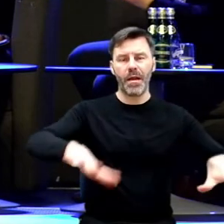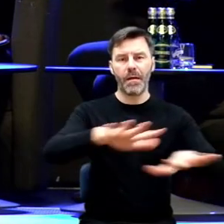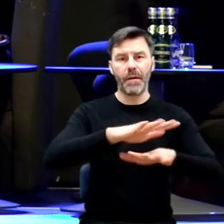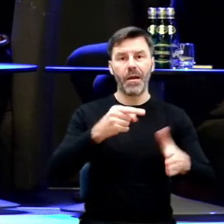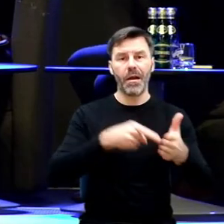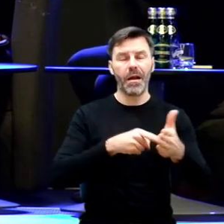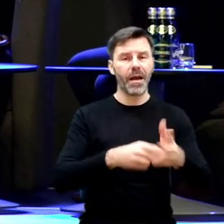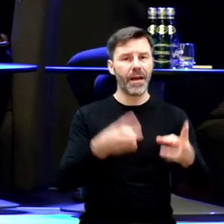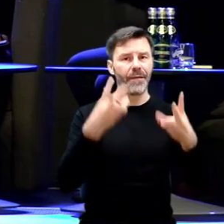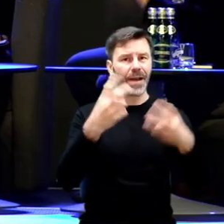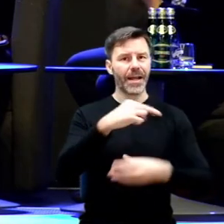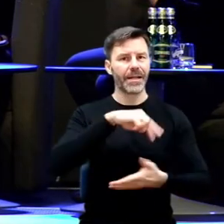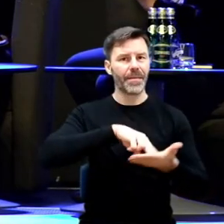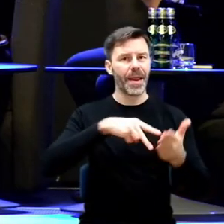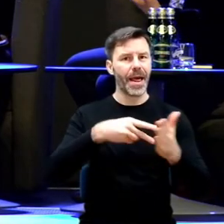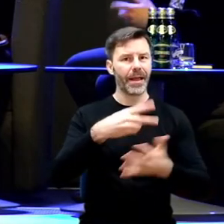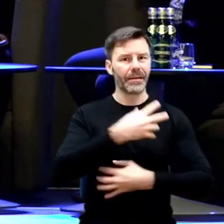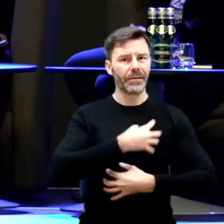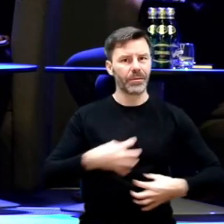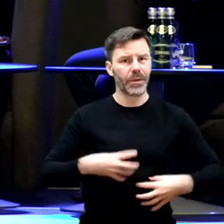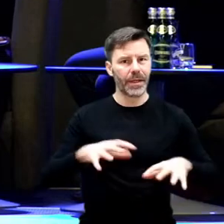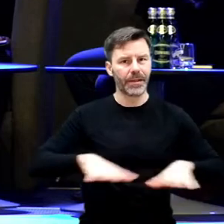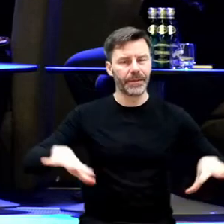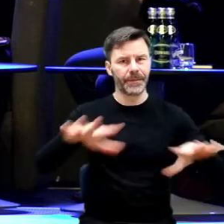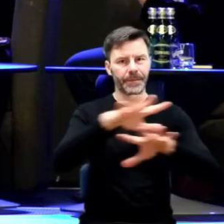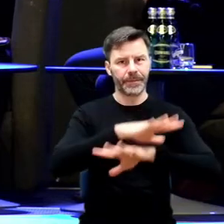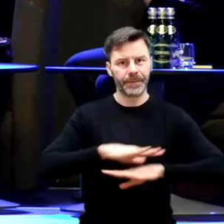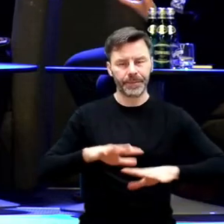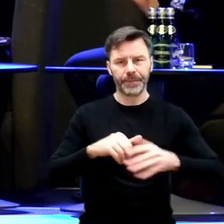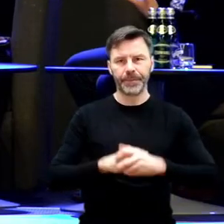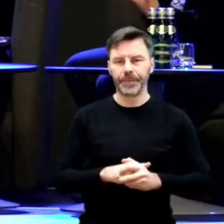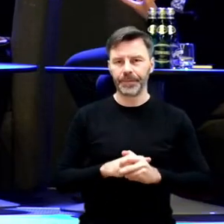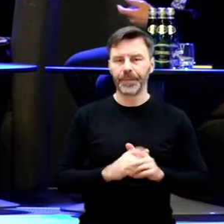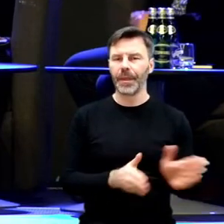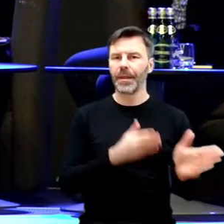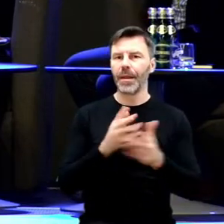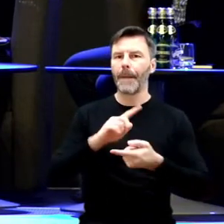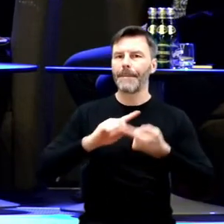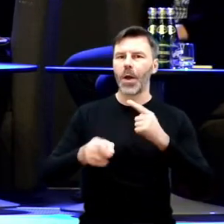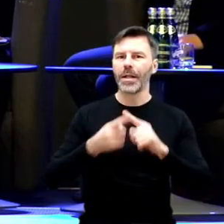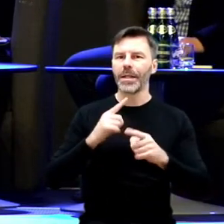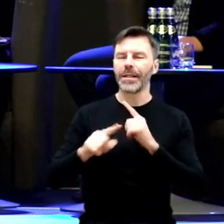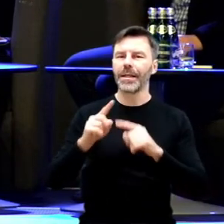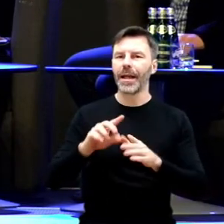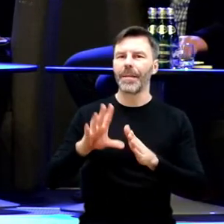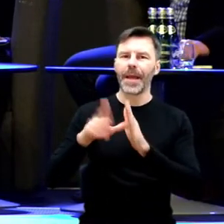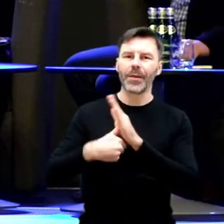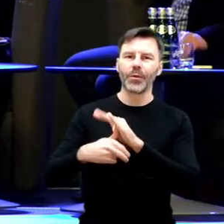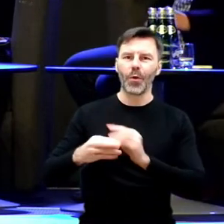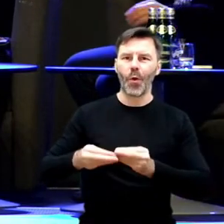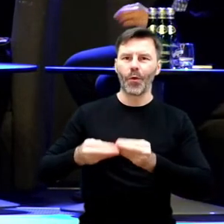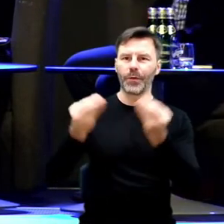No i oczywiście zarządzanie polityka rozwoju miasta jako to pewne otoczenie instytucjonalne bardzo ważne. I może od tego zaczniemy właśnie.